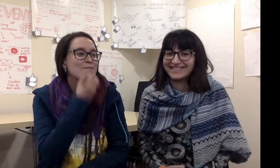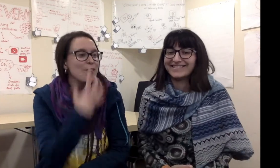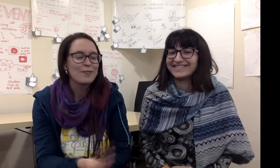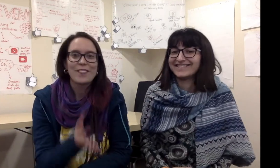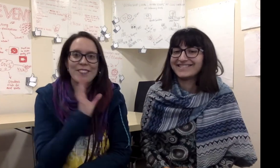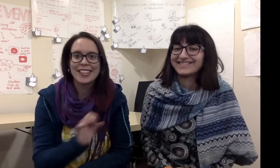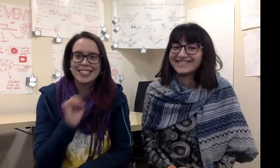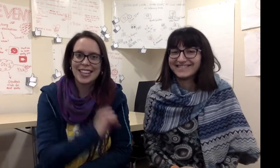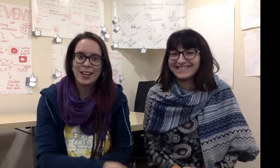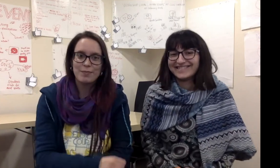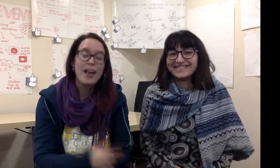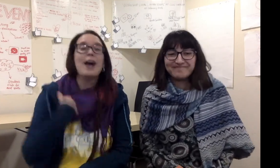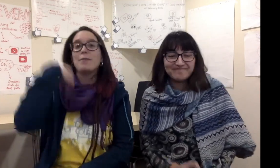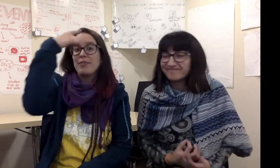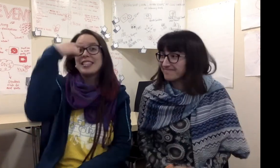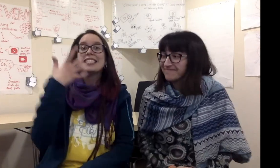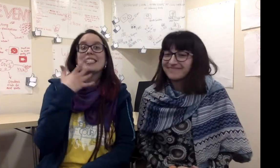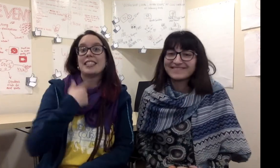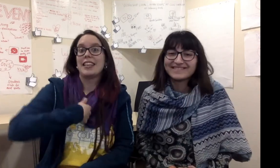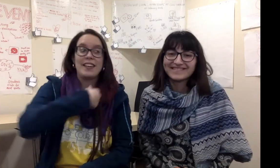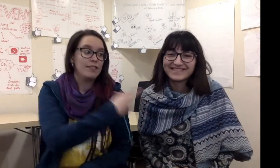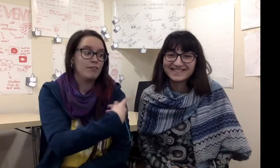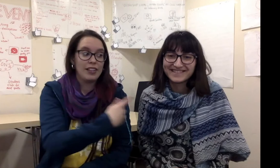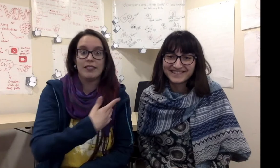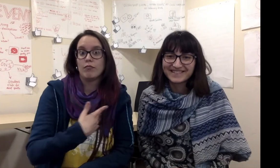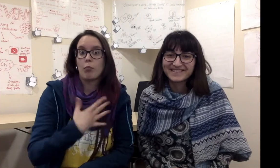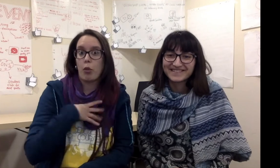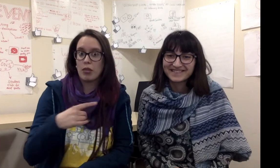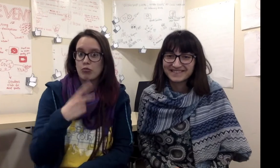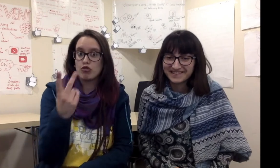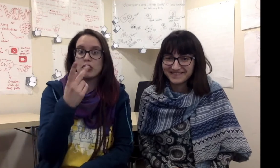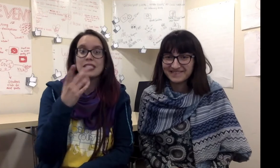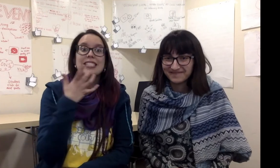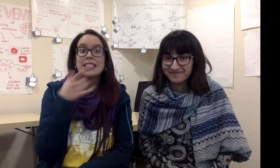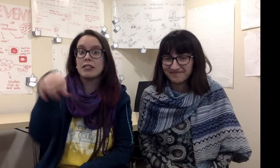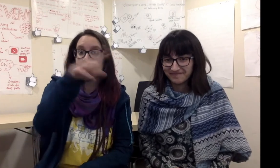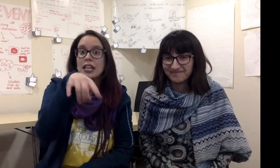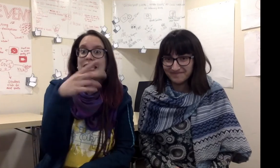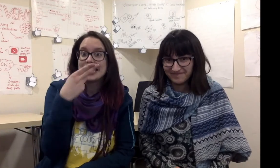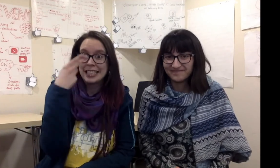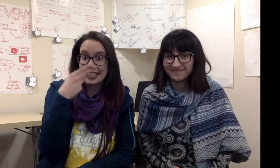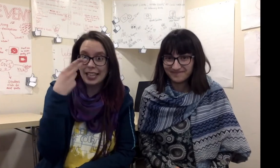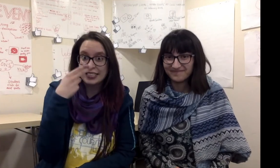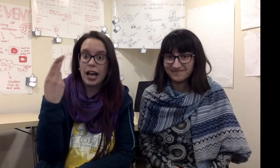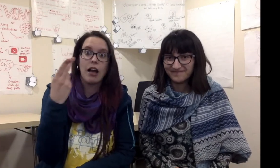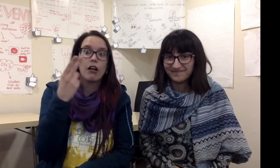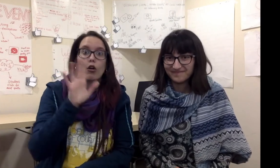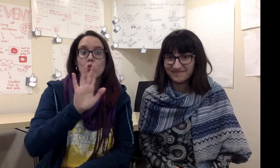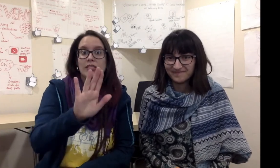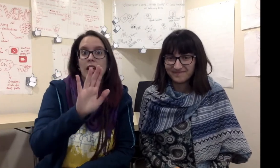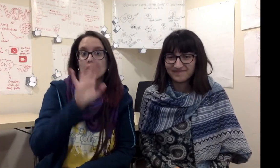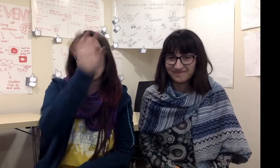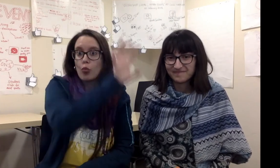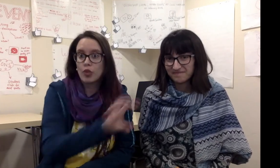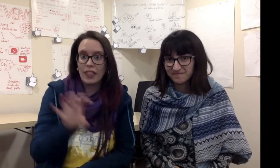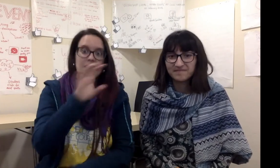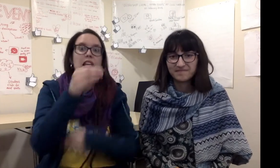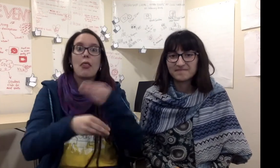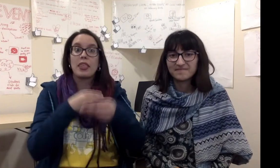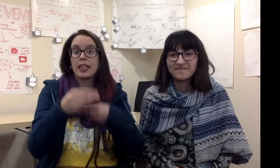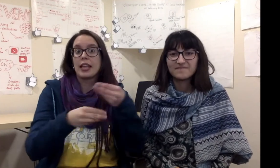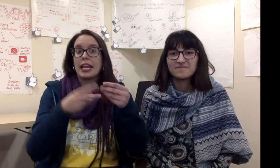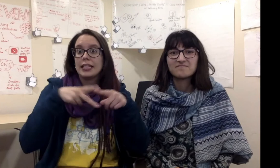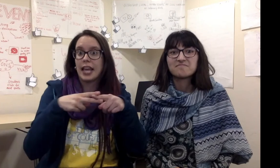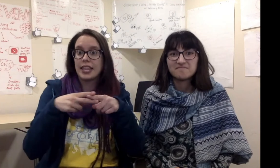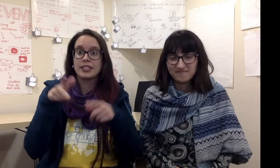Muy buena, fantástica. Si os interesa, podemos acudir a vuestras asociaciones a impartir talleres